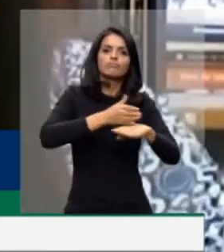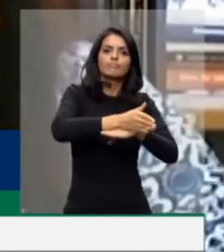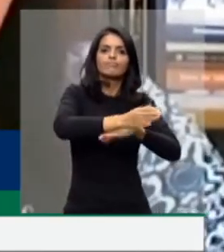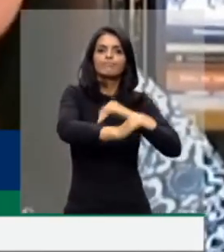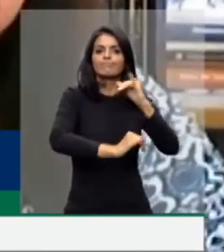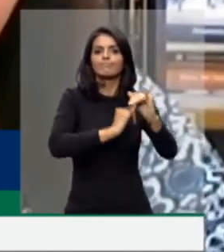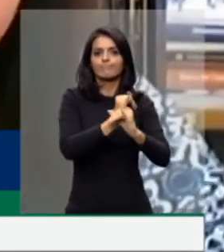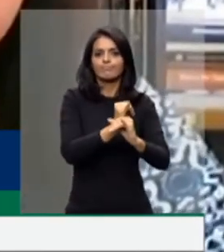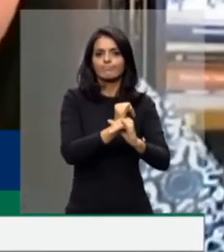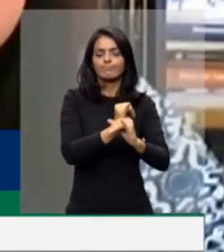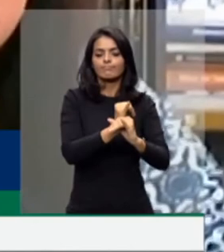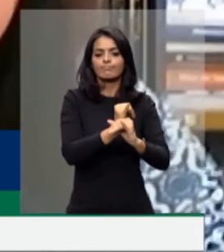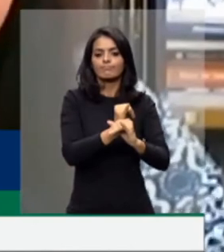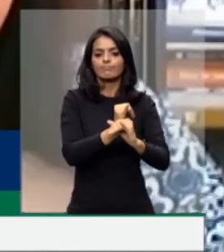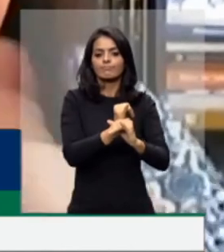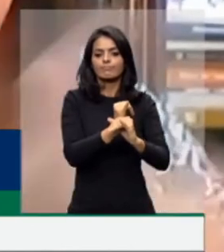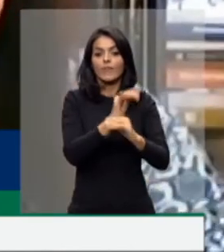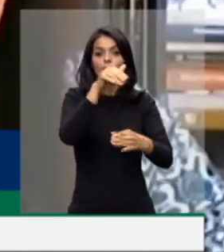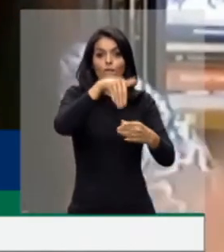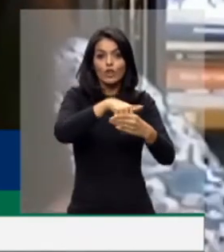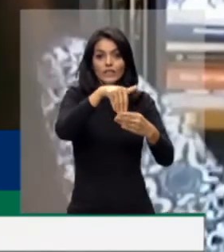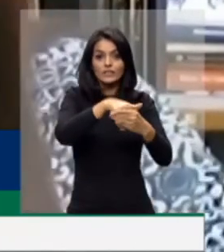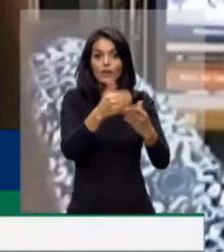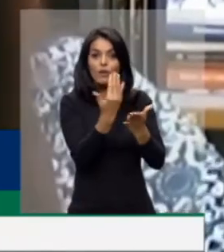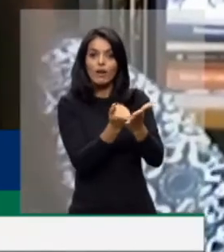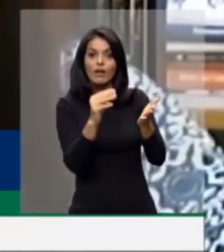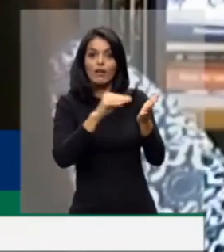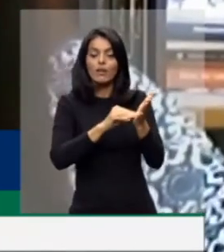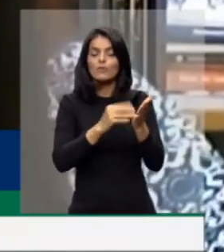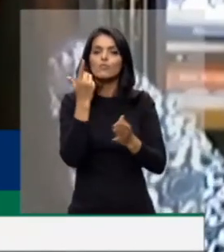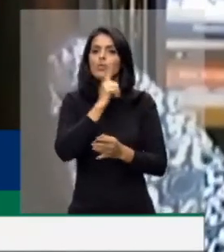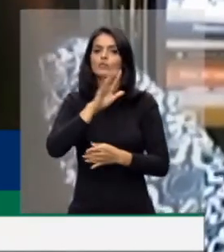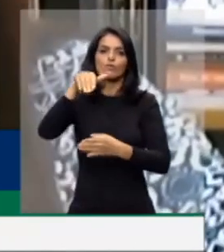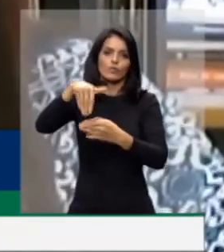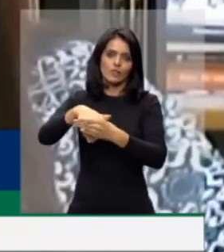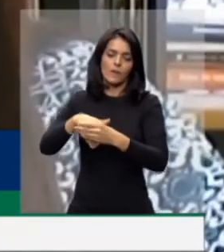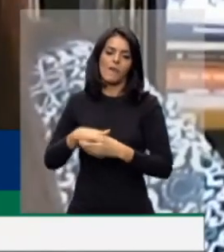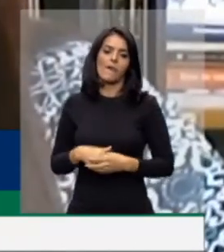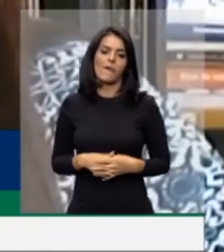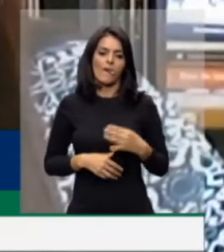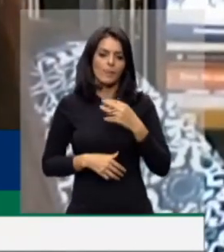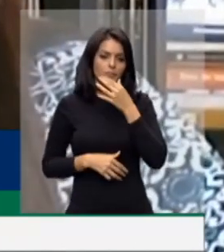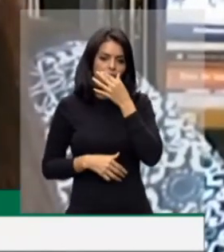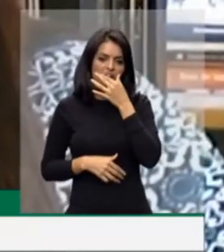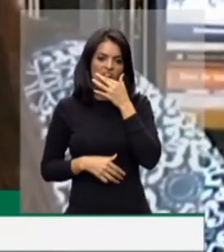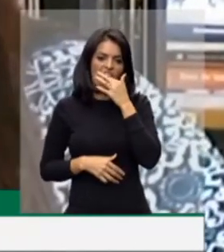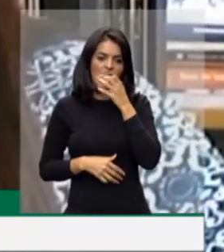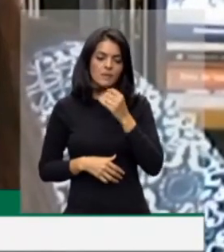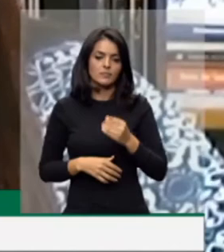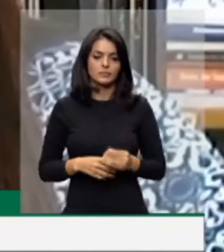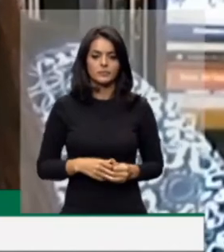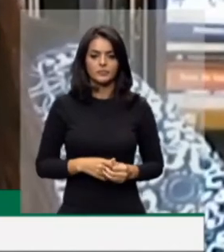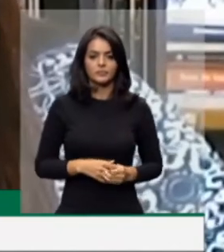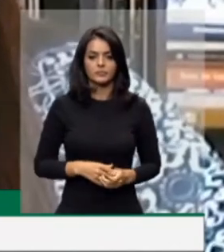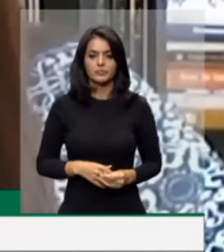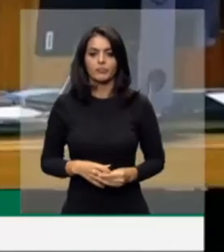CONSEGUINDO, SE O DEPUTADO ORLANDO SILVA TAMBÉM NÃO CONSEGUIU ACESSAR A PLATAFORMA